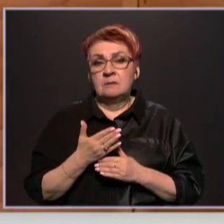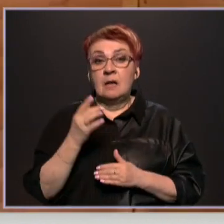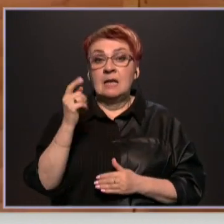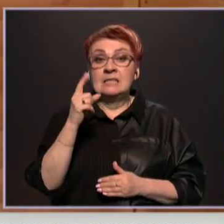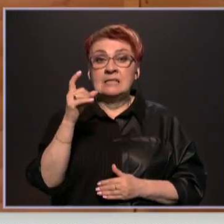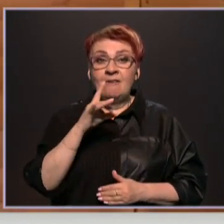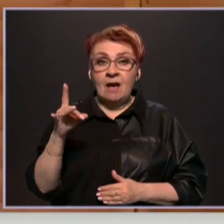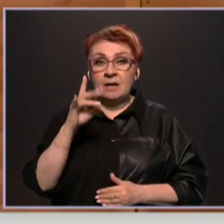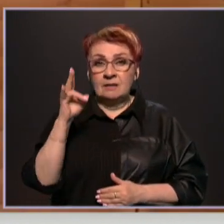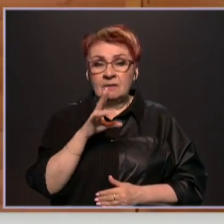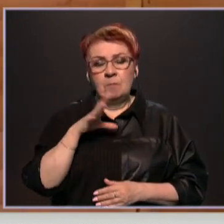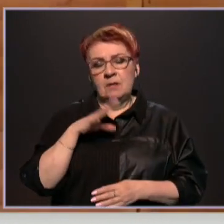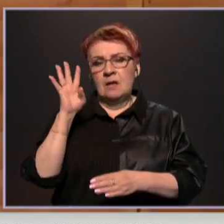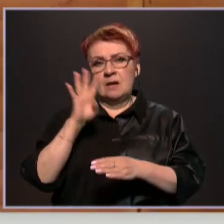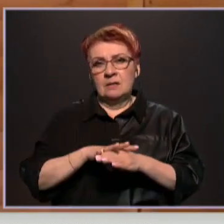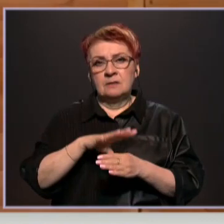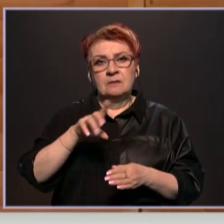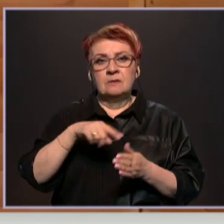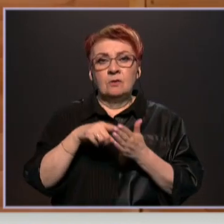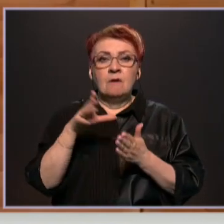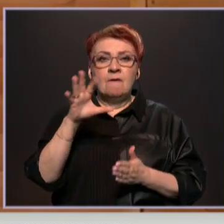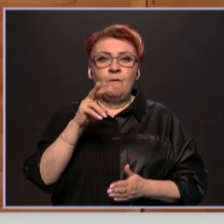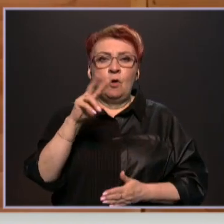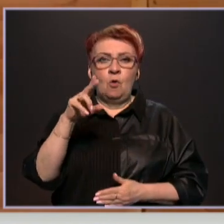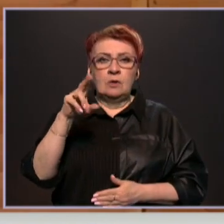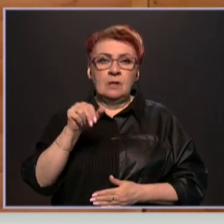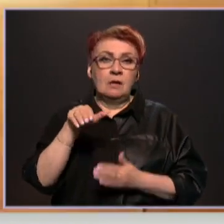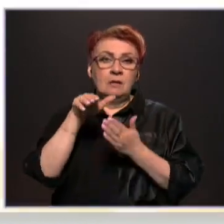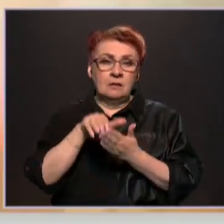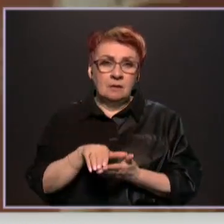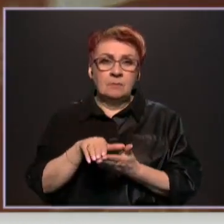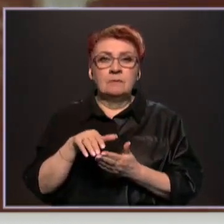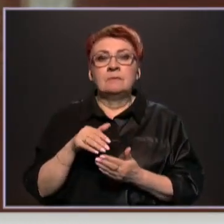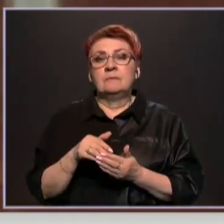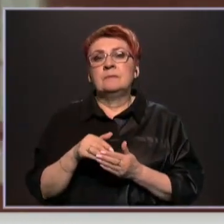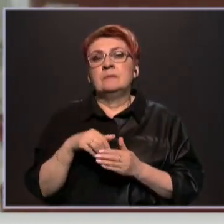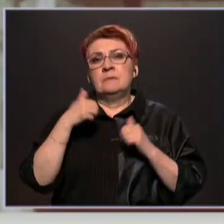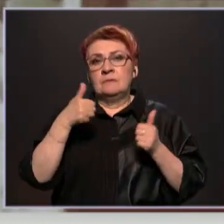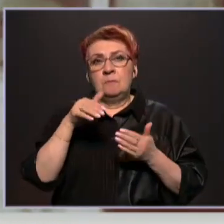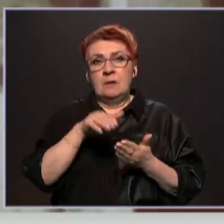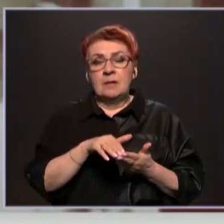был расстрелян в городе Вологда и Похоронен в известной мобильном младший брат батюшки Николай